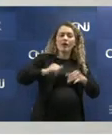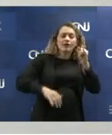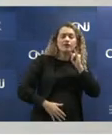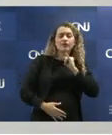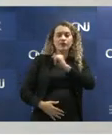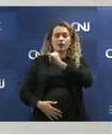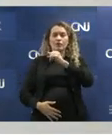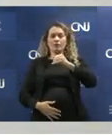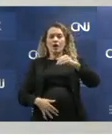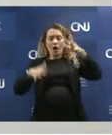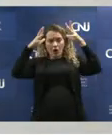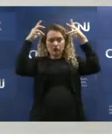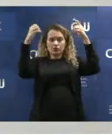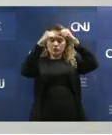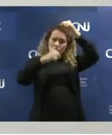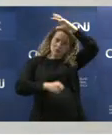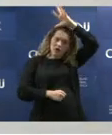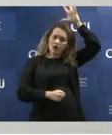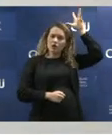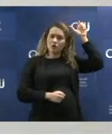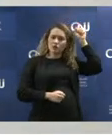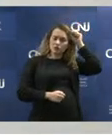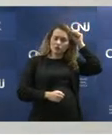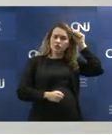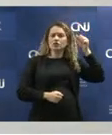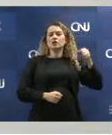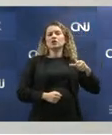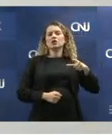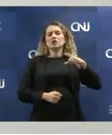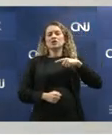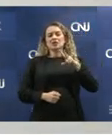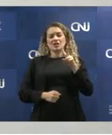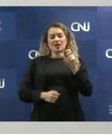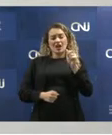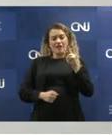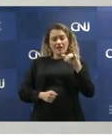o Tribunal de Justiça do Estado do Amazonas que a Vara de Execução Criminal se encontrava